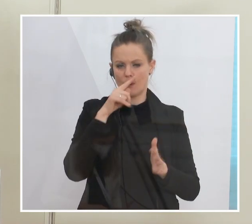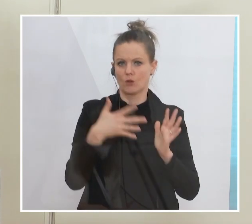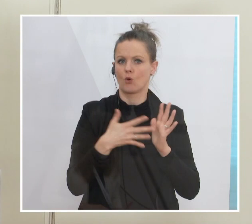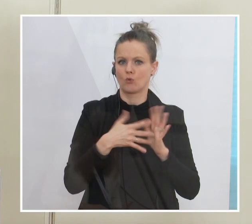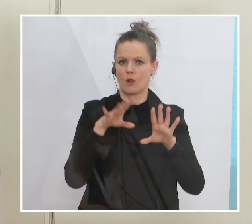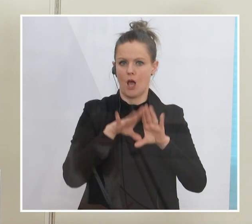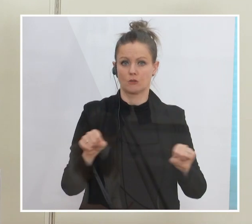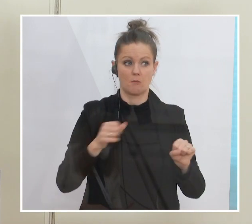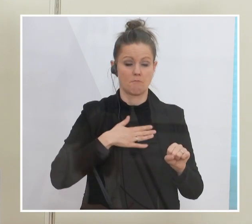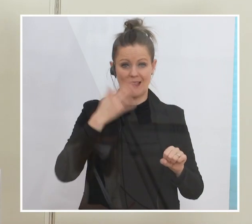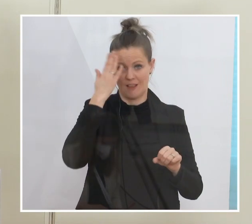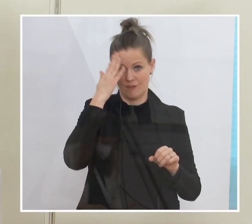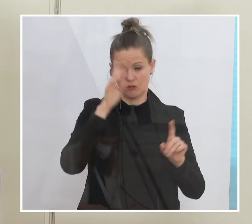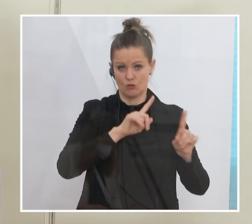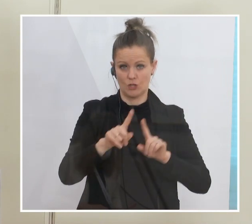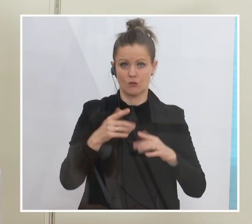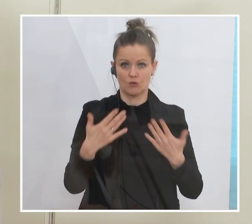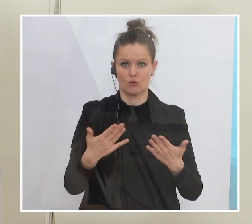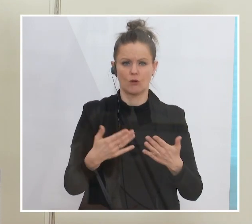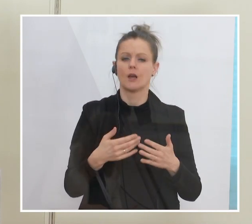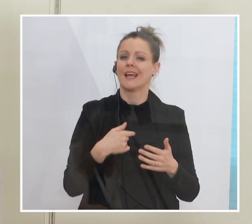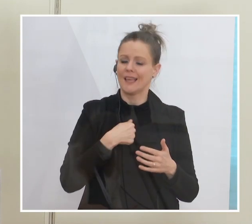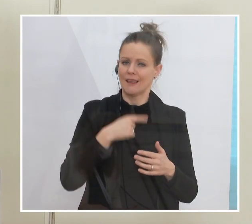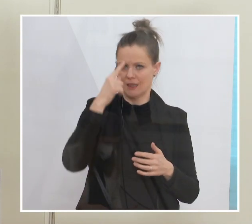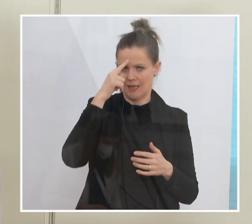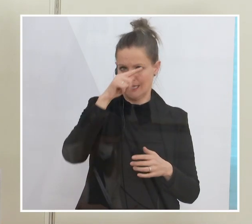Das ist mein Wissensstand. Ich halte das aber ausdrücklich für sinnvoll, weil nämlich die